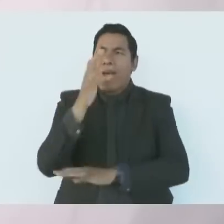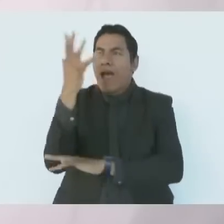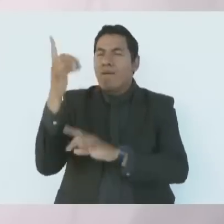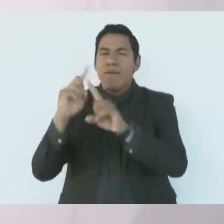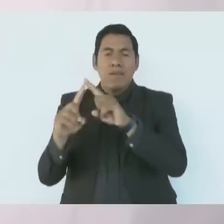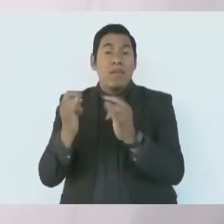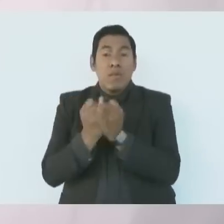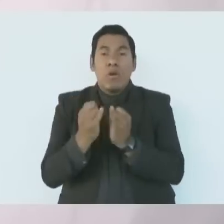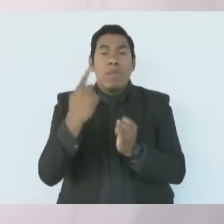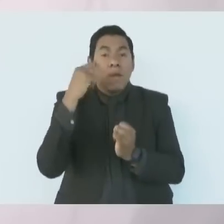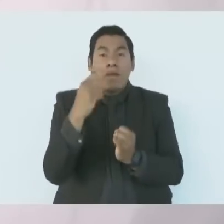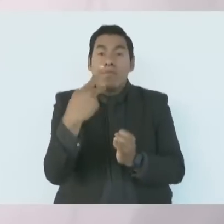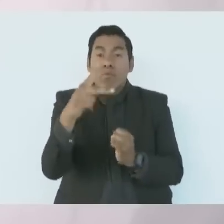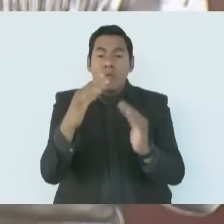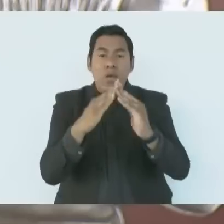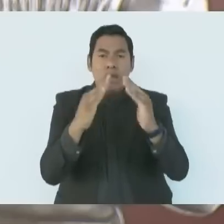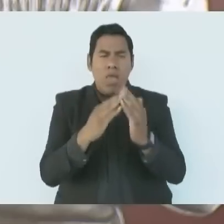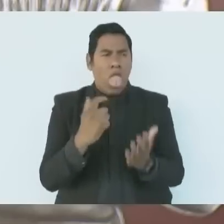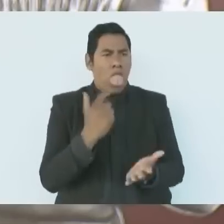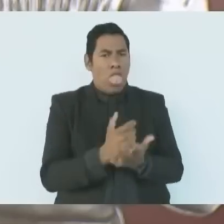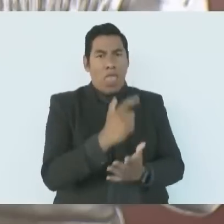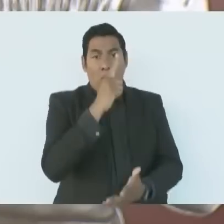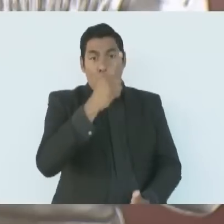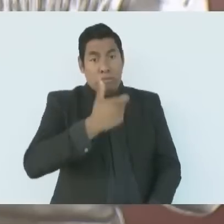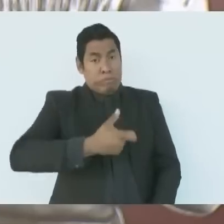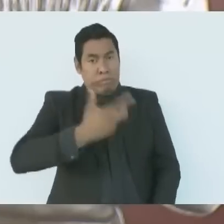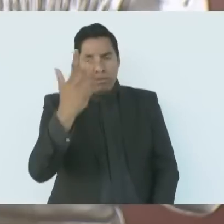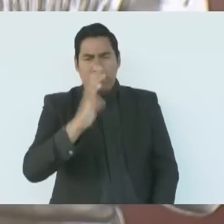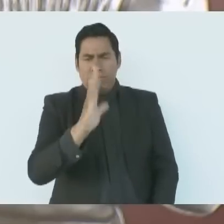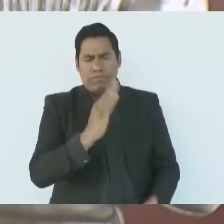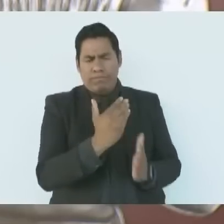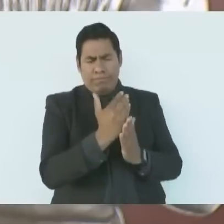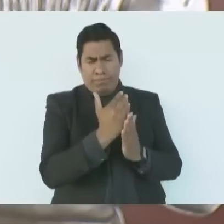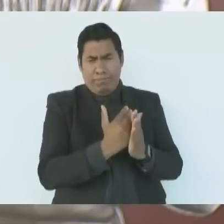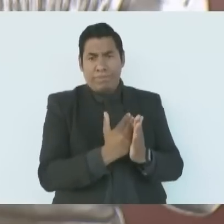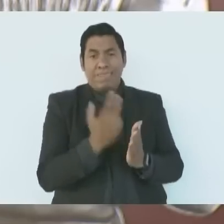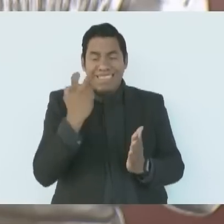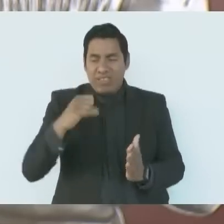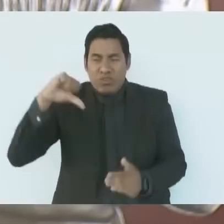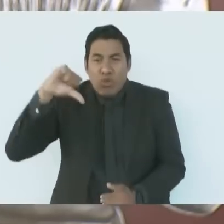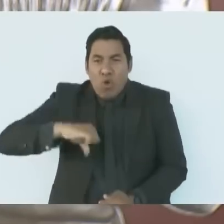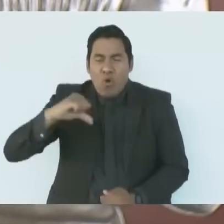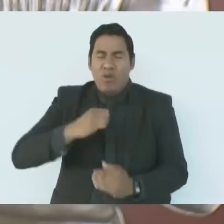tarifa de la luz Ese es el programa que el día de hoy venimos a anunciar aquí a